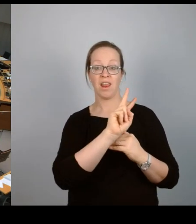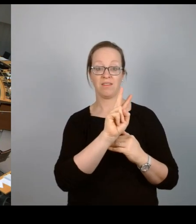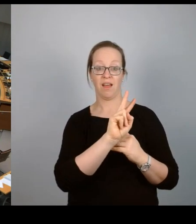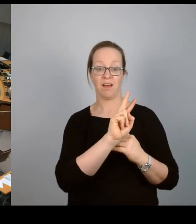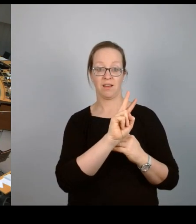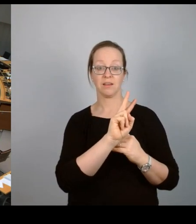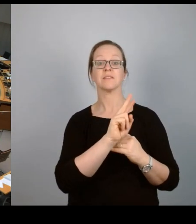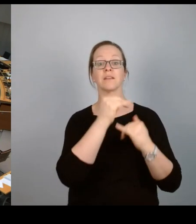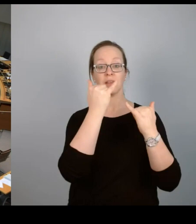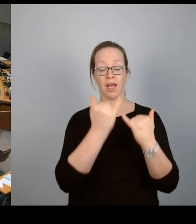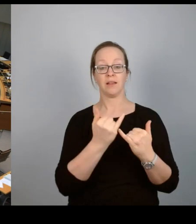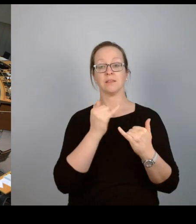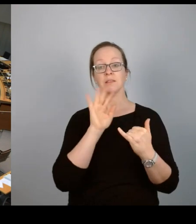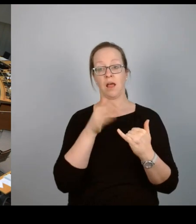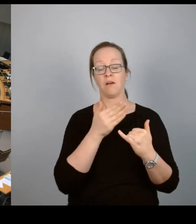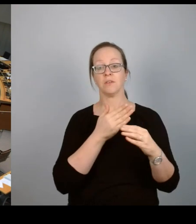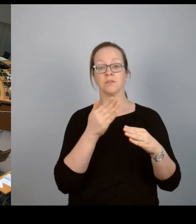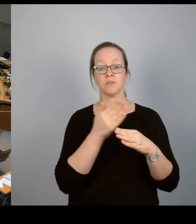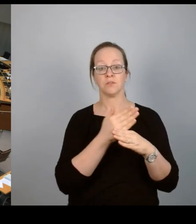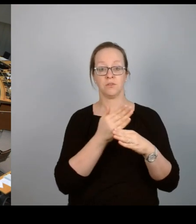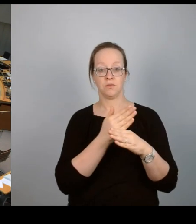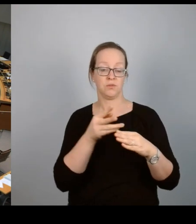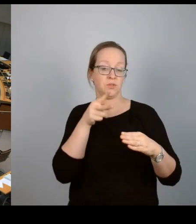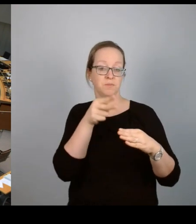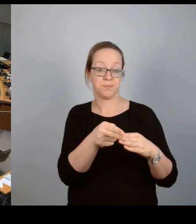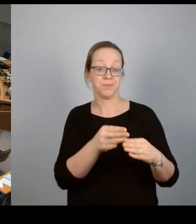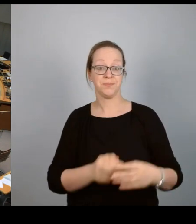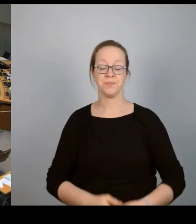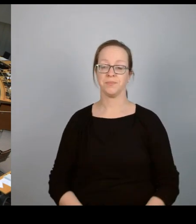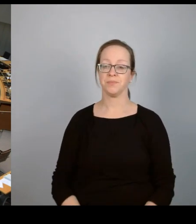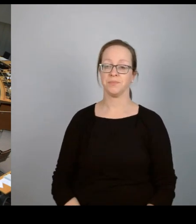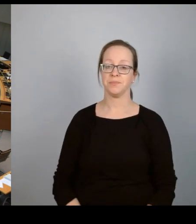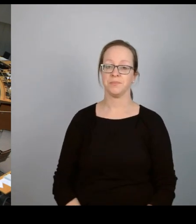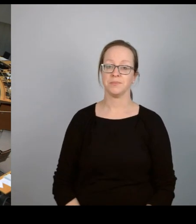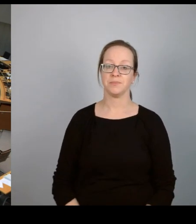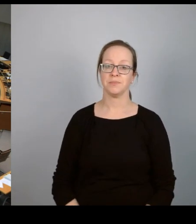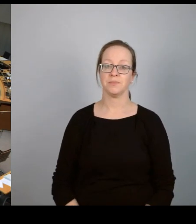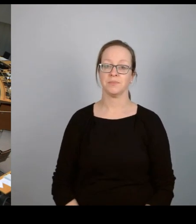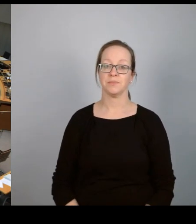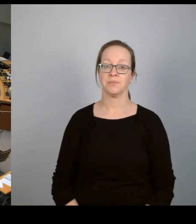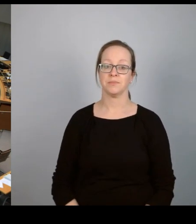(Rednerwechsel) Sehr geehrter Kollege, Schlüsselburg. Das war doch gerade eben absolut unterirdisc.